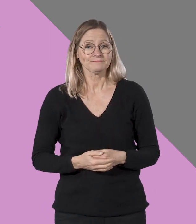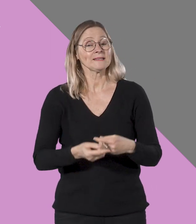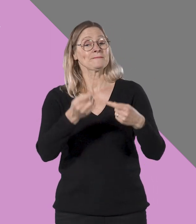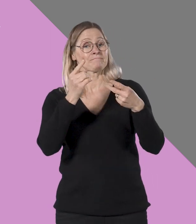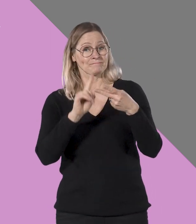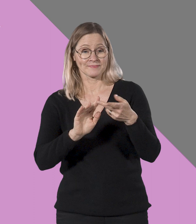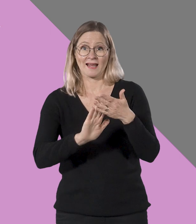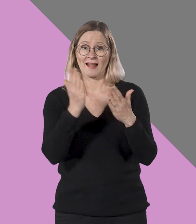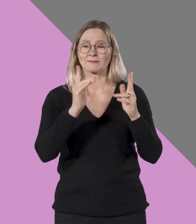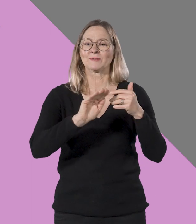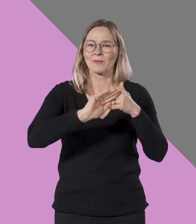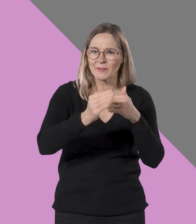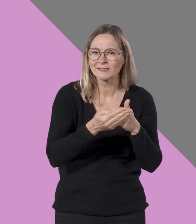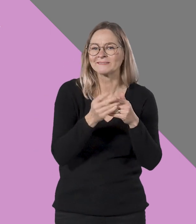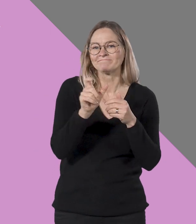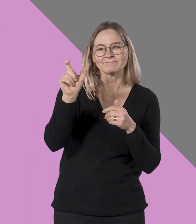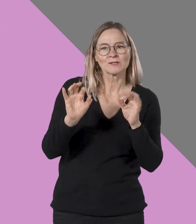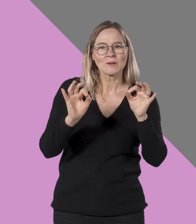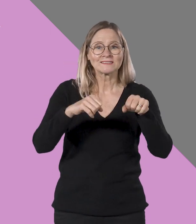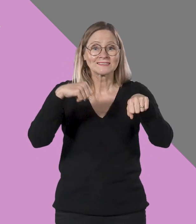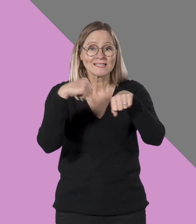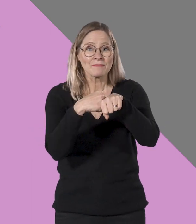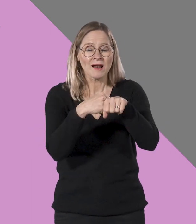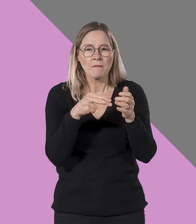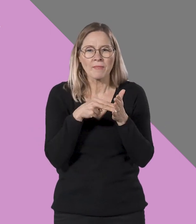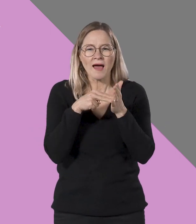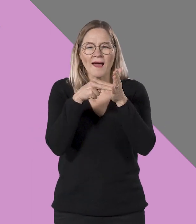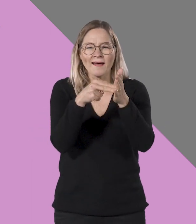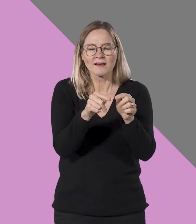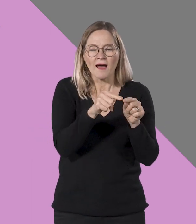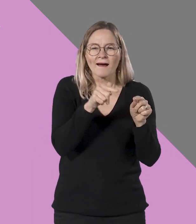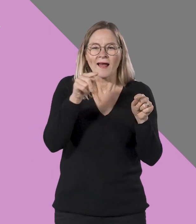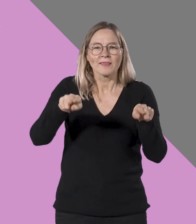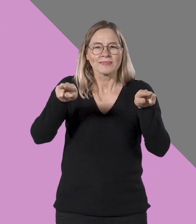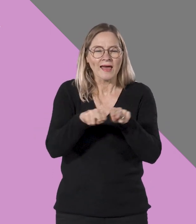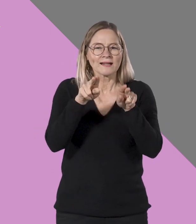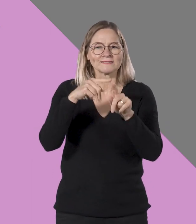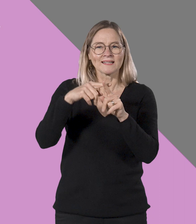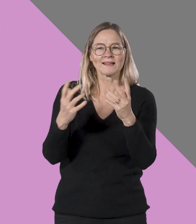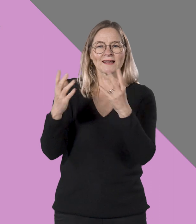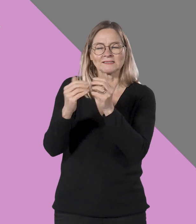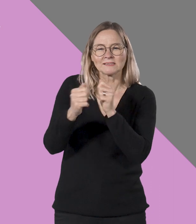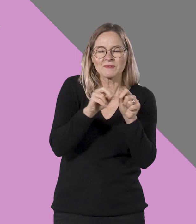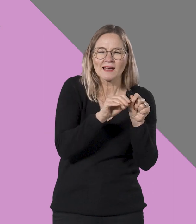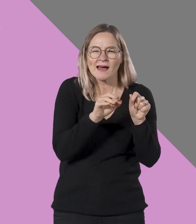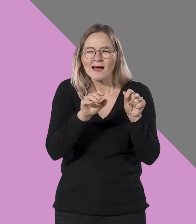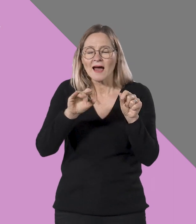Lehdessä kerrataan myös Signmarkin matkaa Tanssii tähtien -kisassa, -